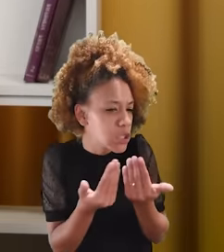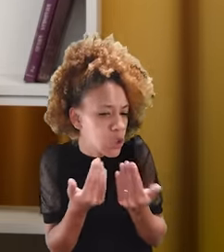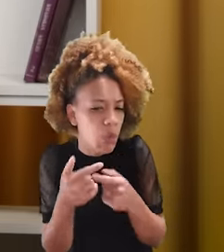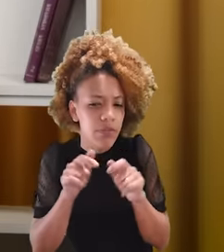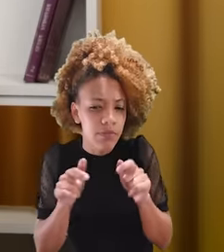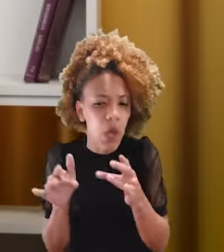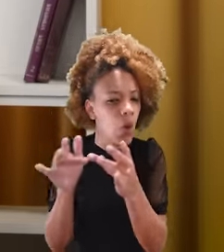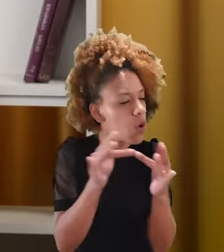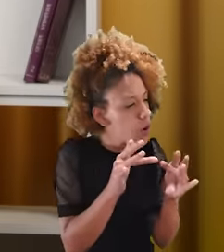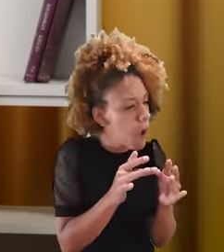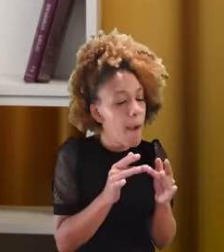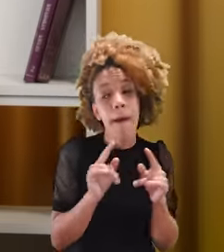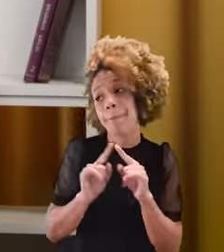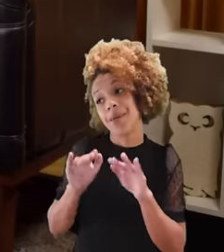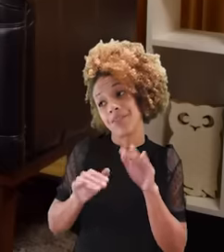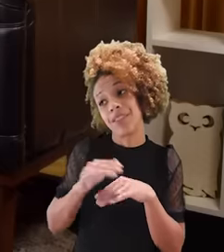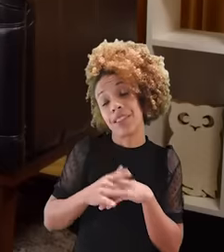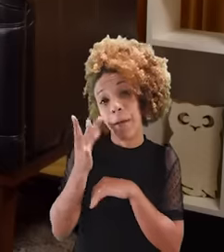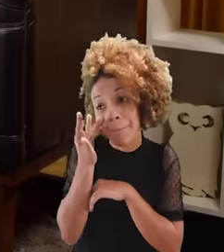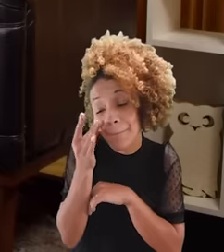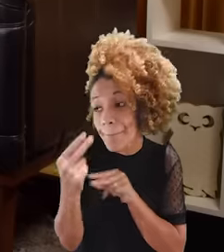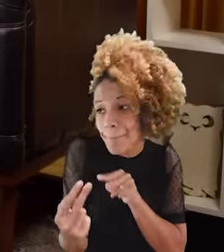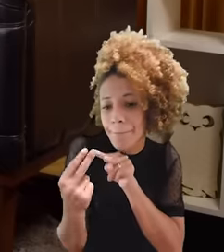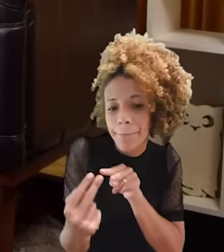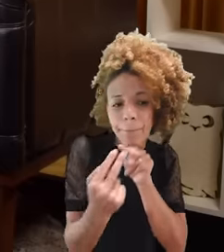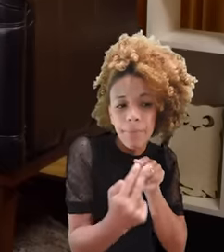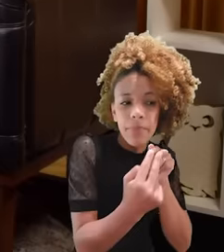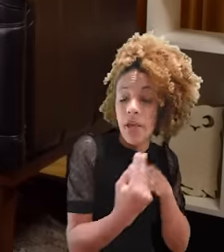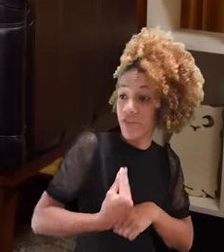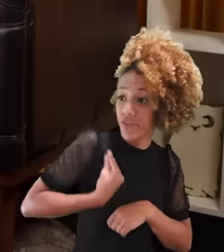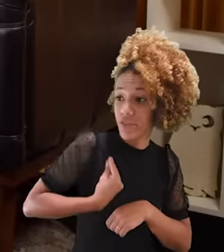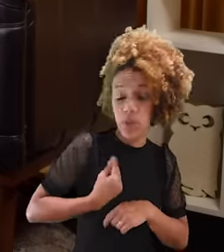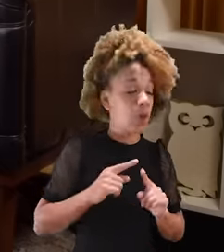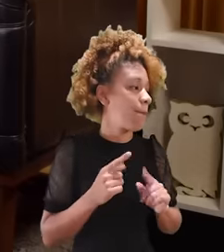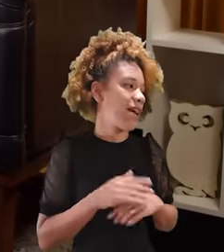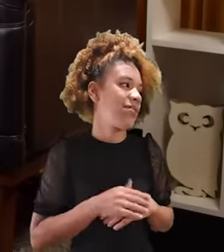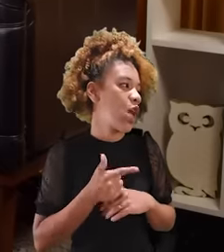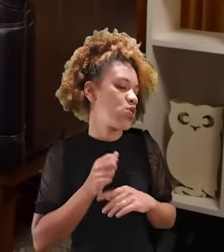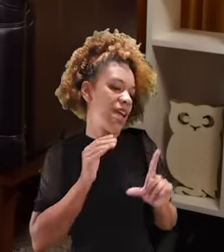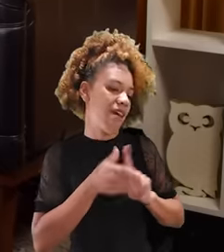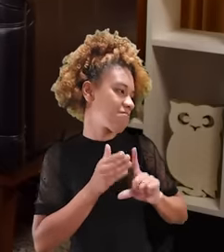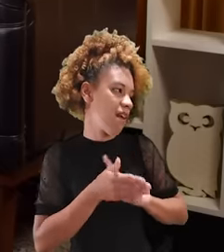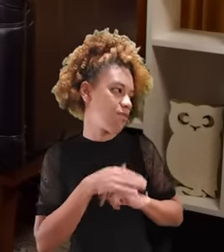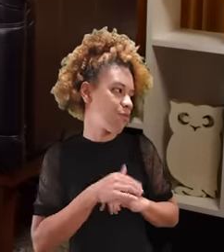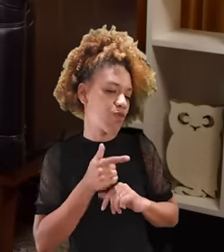que as pessoas ela tá presente de verdade né tá vivendo Mas isso não dá audiência hum hum a gente